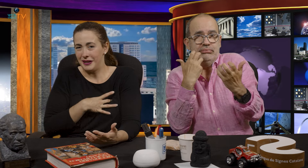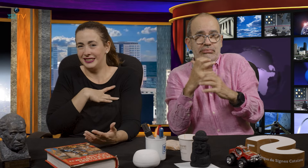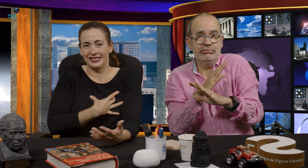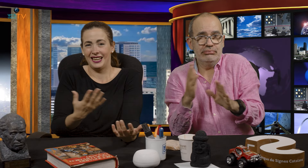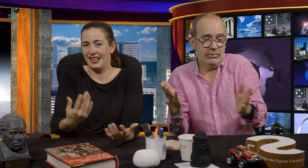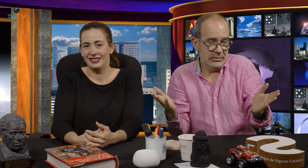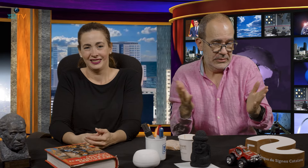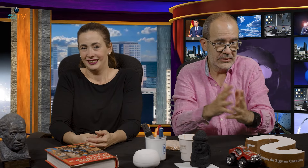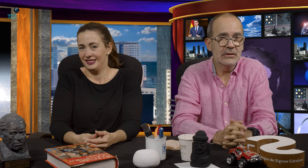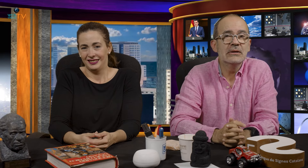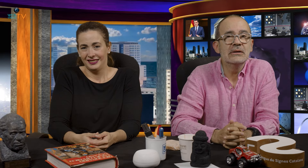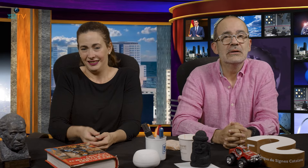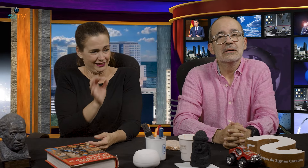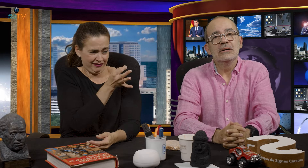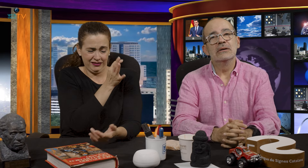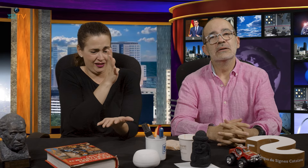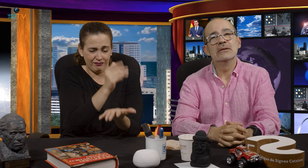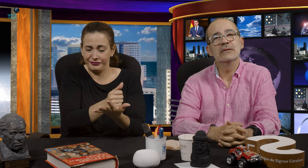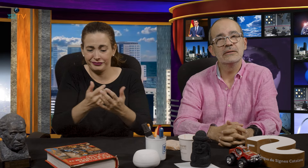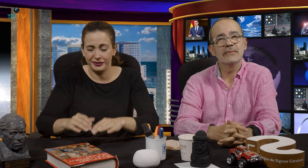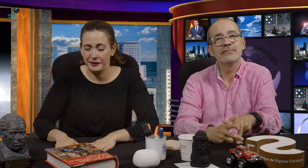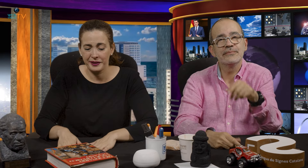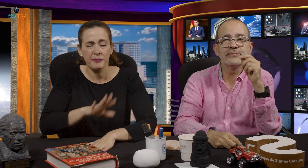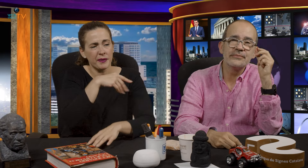Es demasiado. Sí, totalmente cierto.